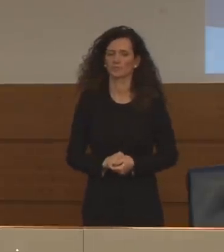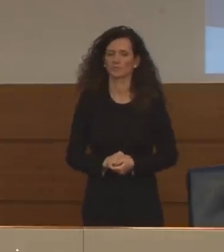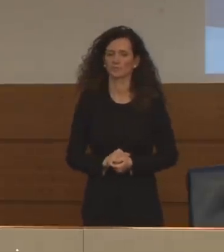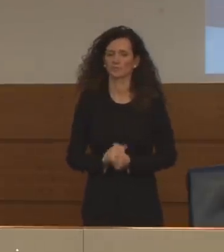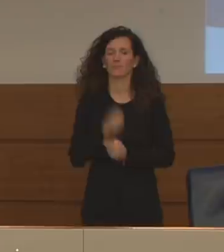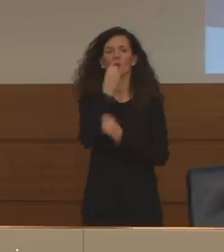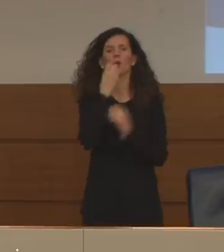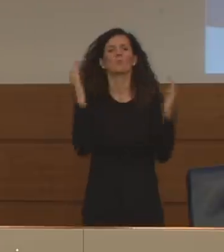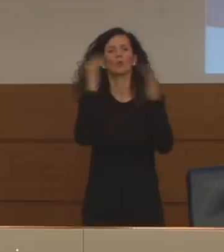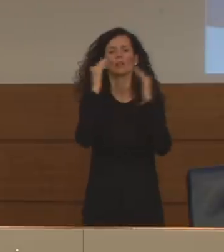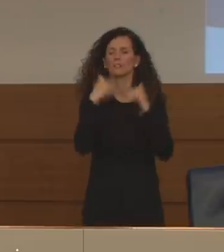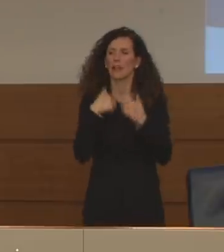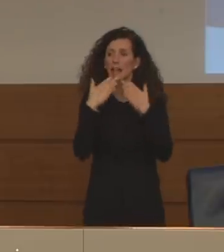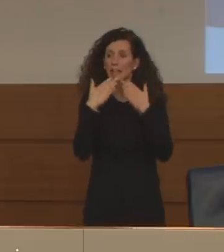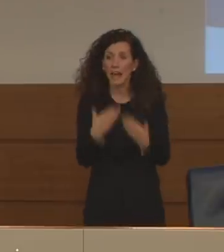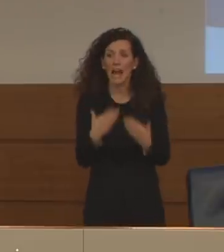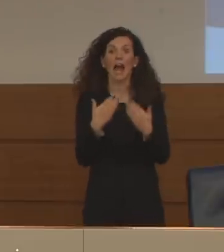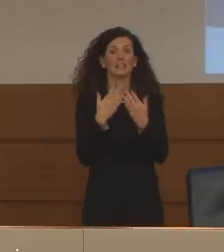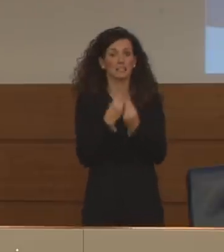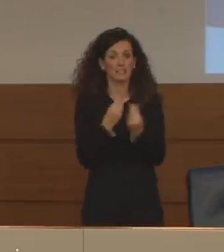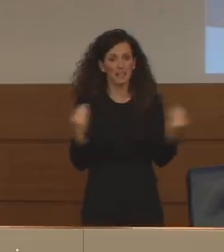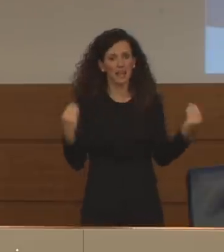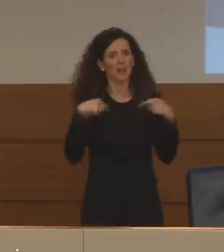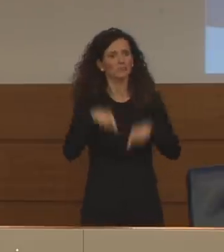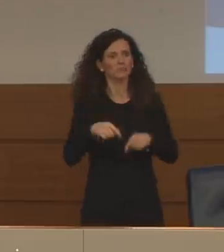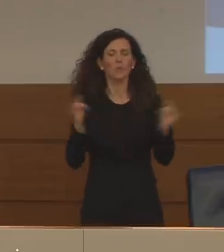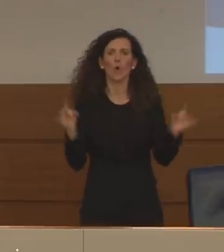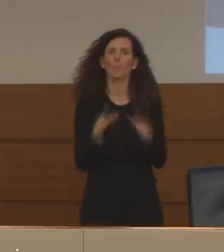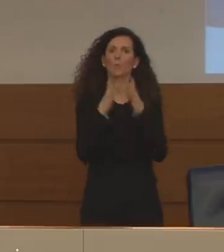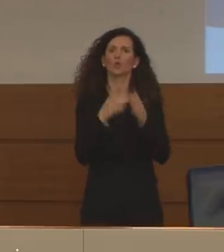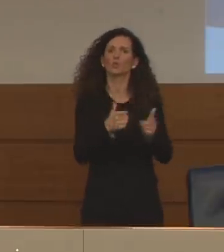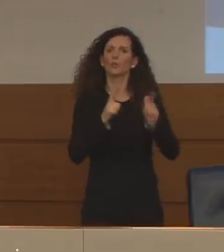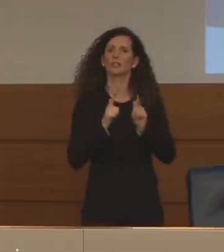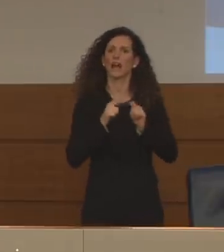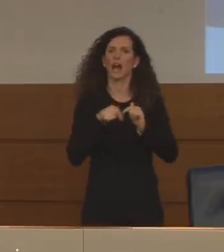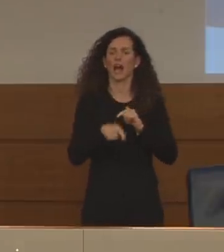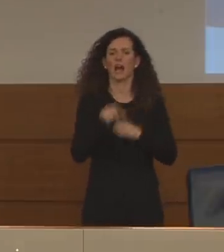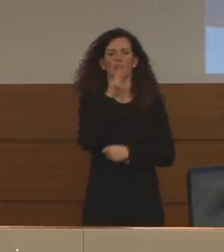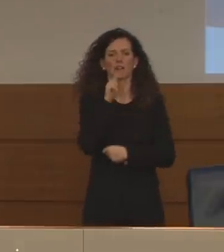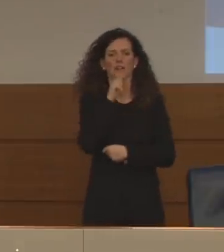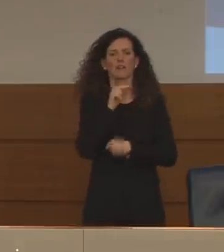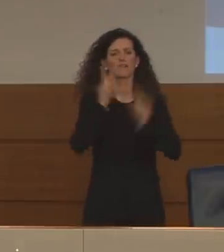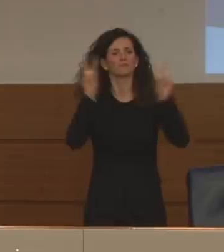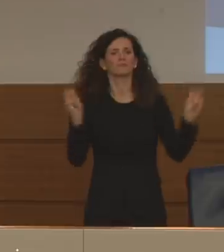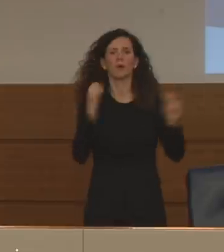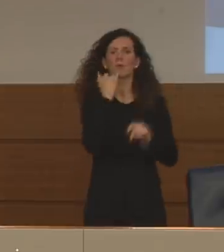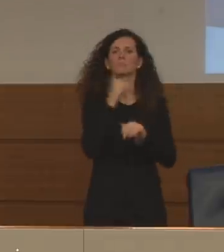Ringrazio molto per questa opportunità di parlare di bambini, in realtà bambini